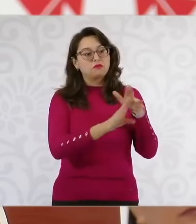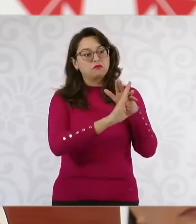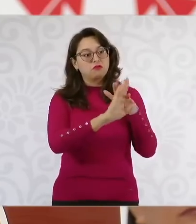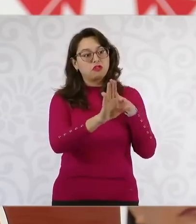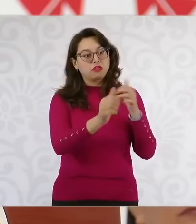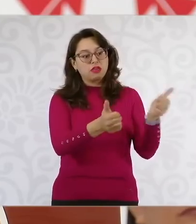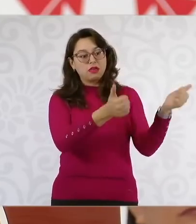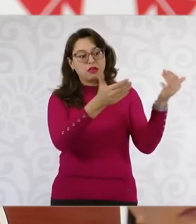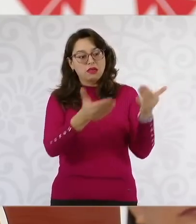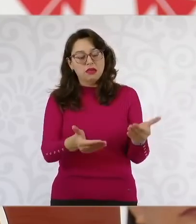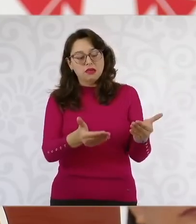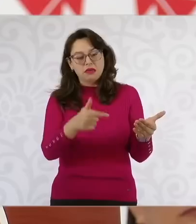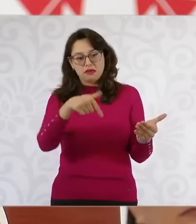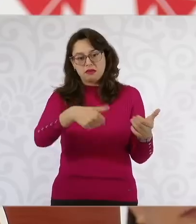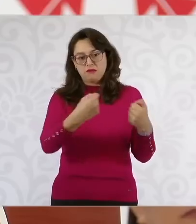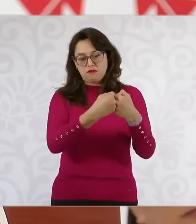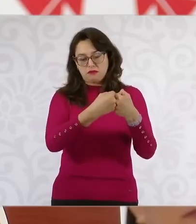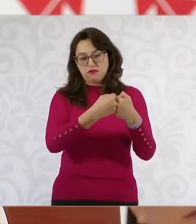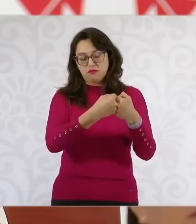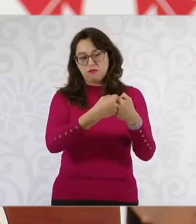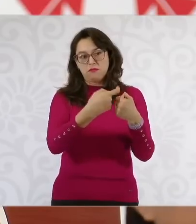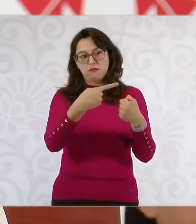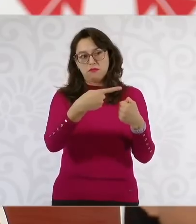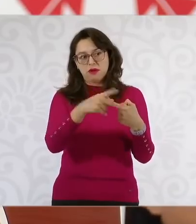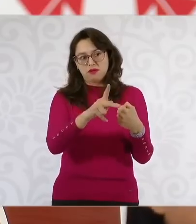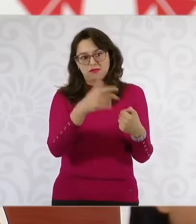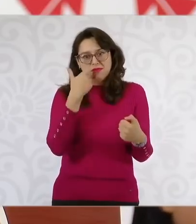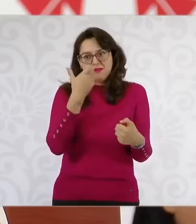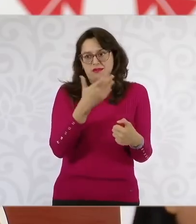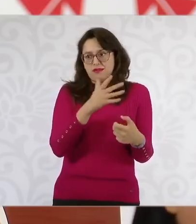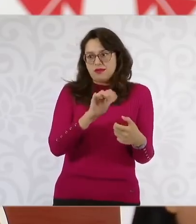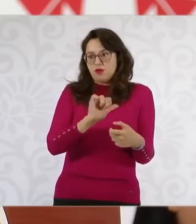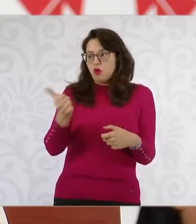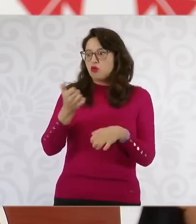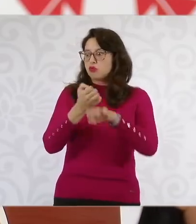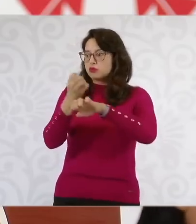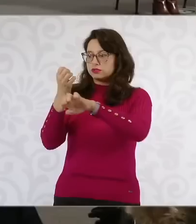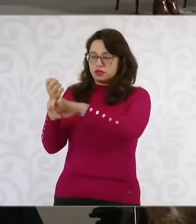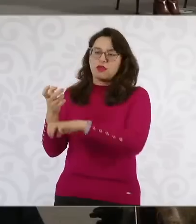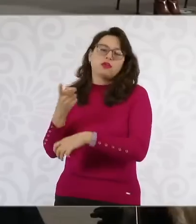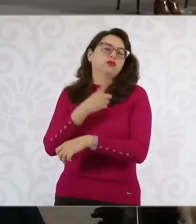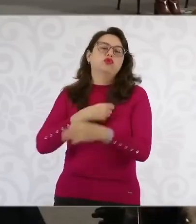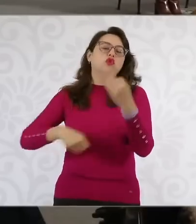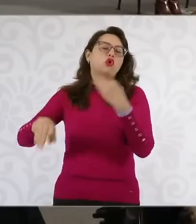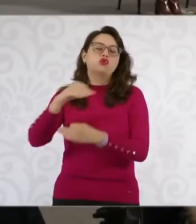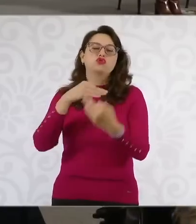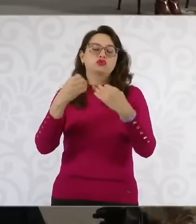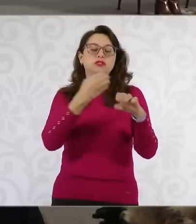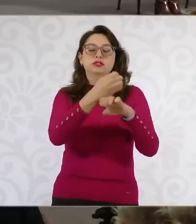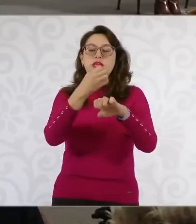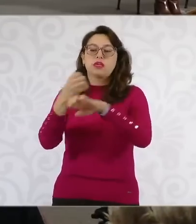lugar de origen y también estamos trabajando con todas las entidades se están habilitando albergues